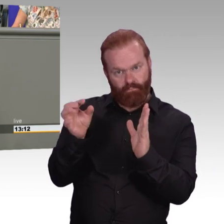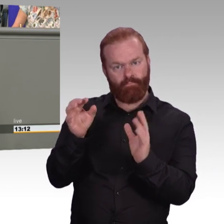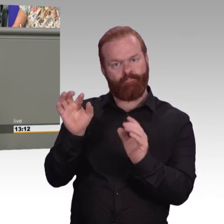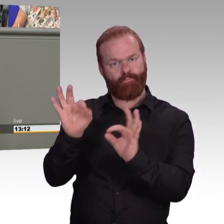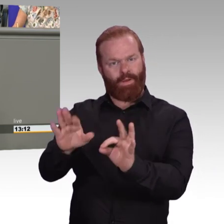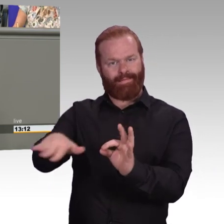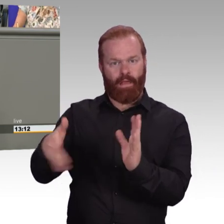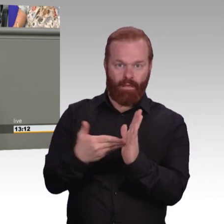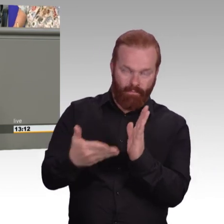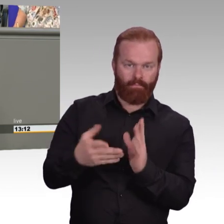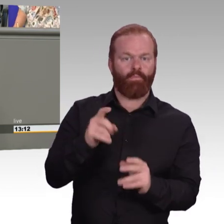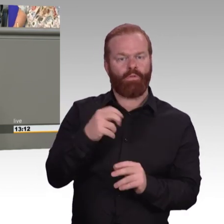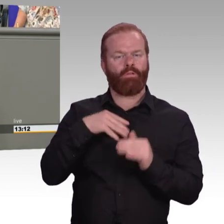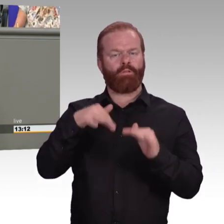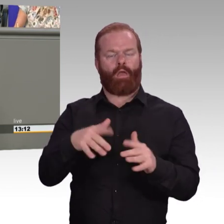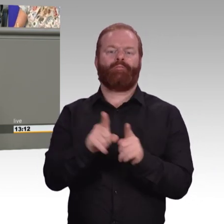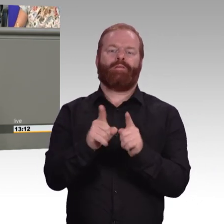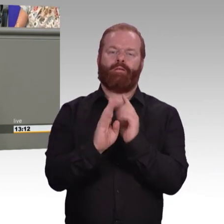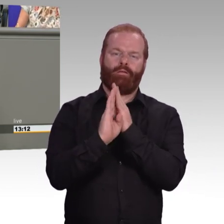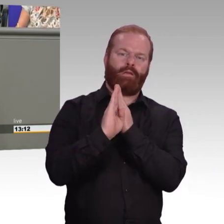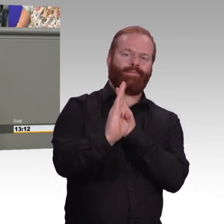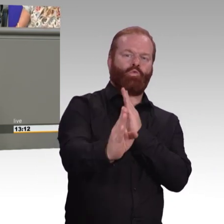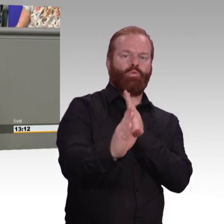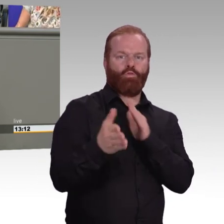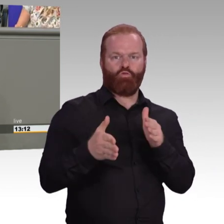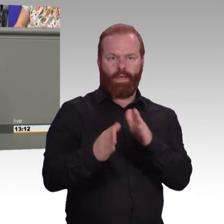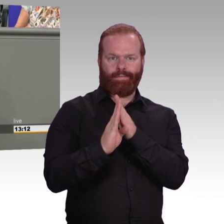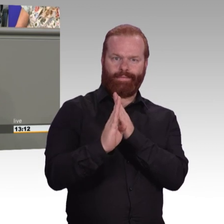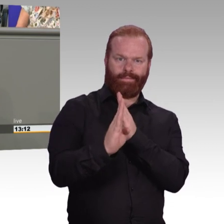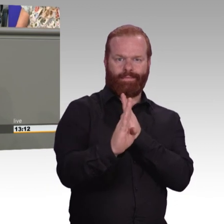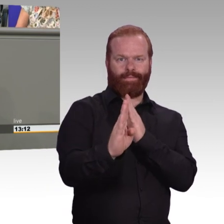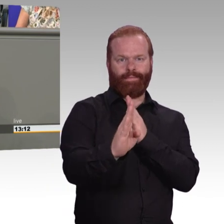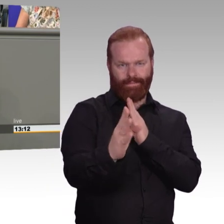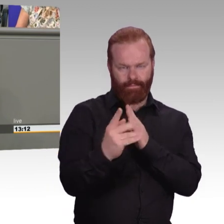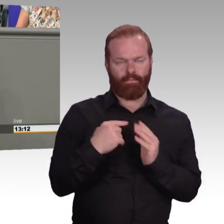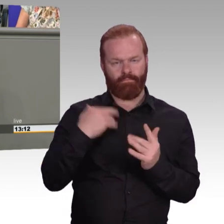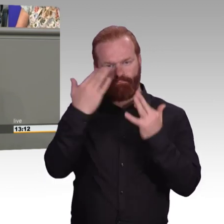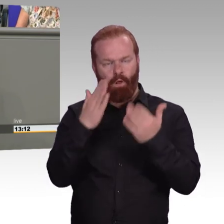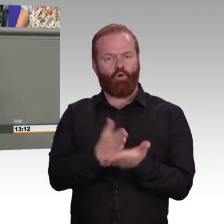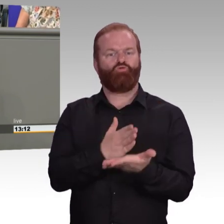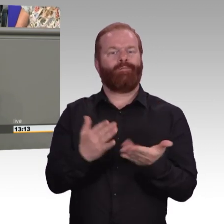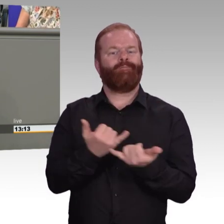Und es ist Elternpflicht und Elternaufgabe und Elternrecht und der Staat - so steht es in Artikel 6 drin -